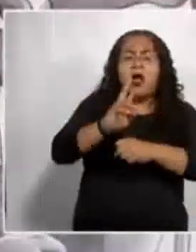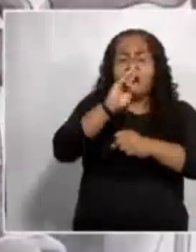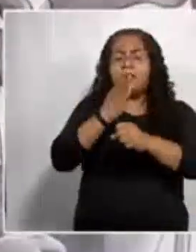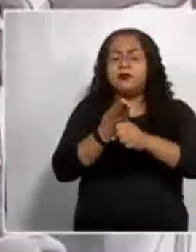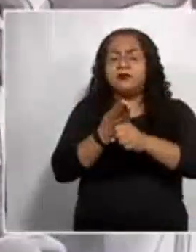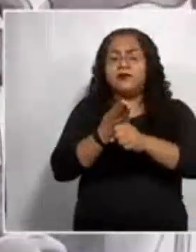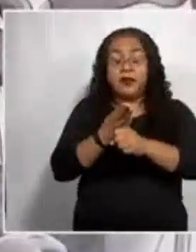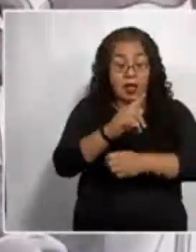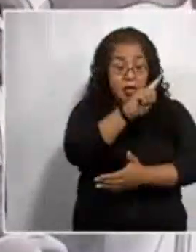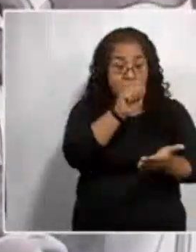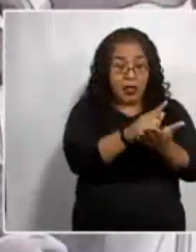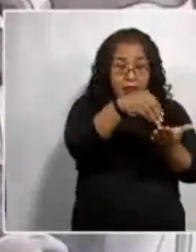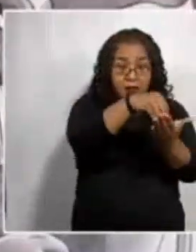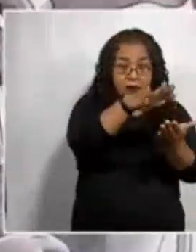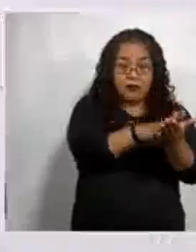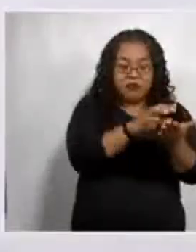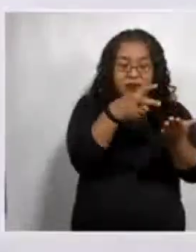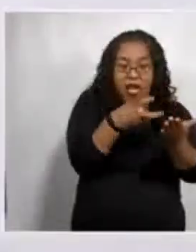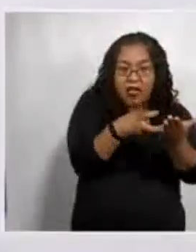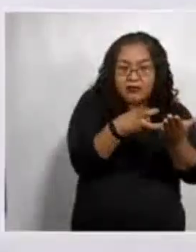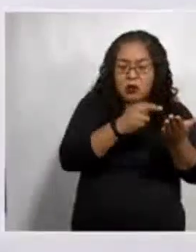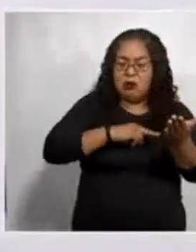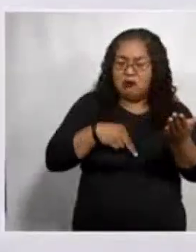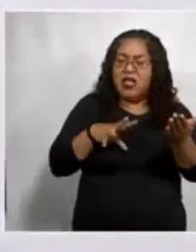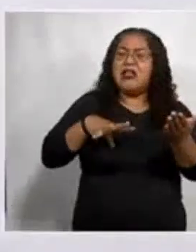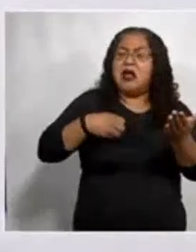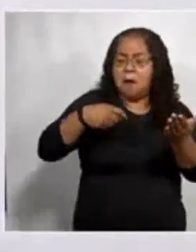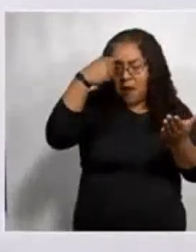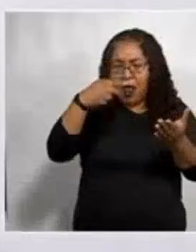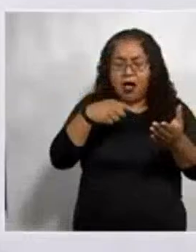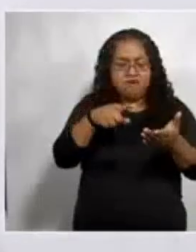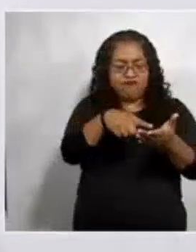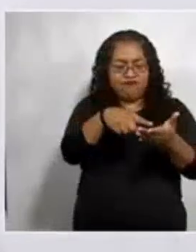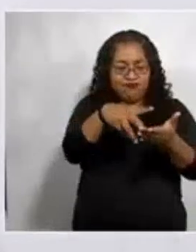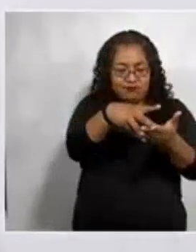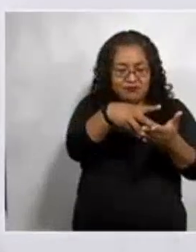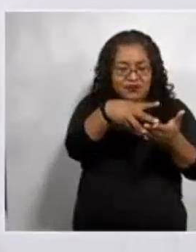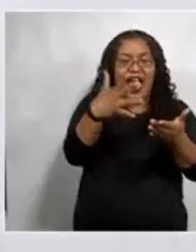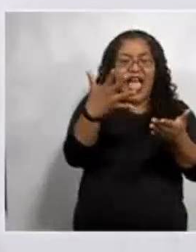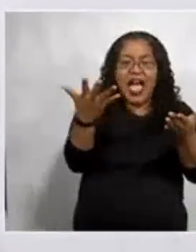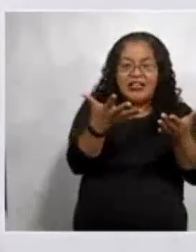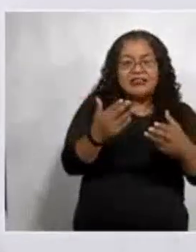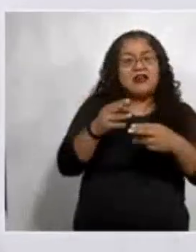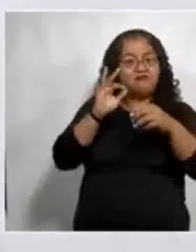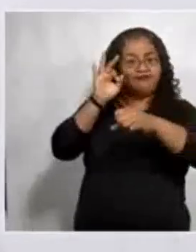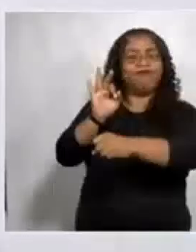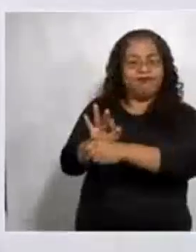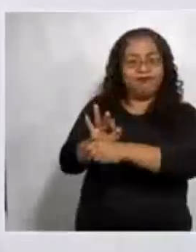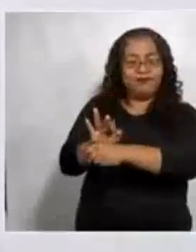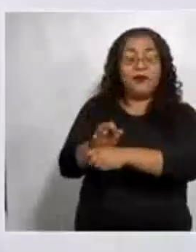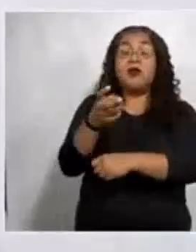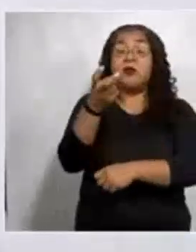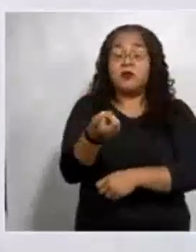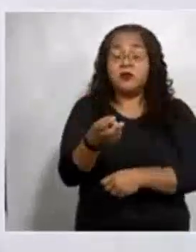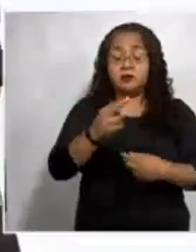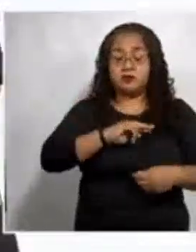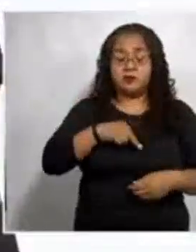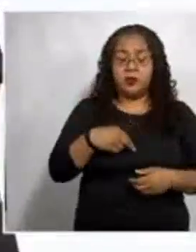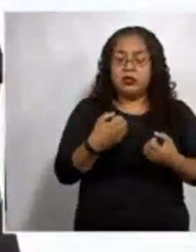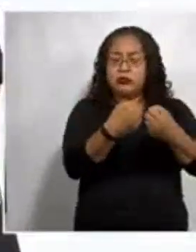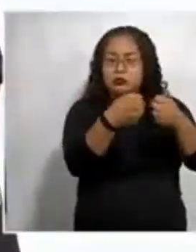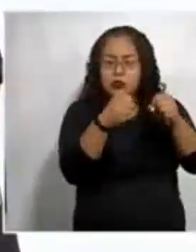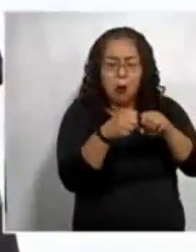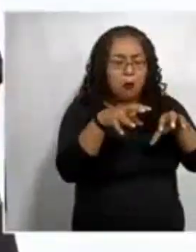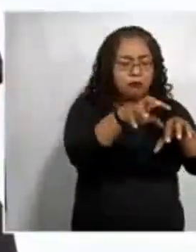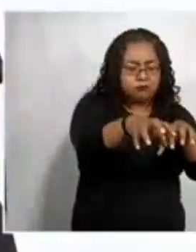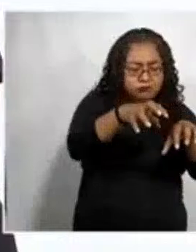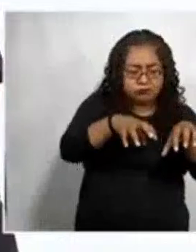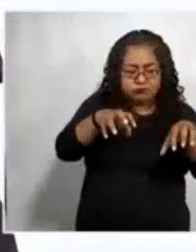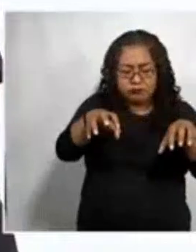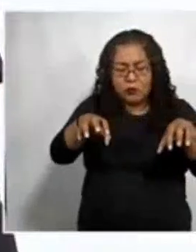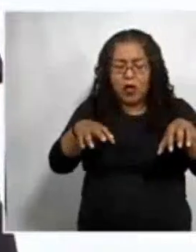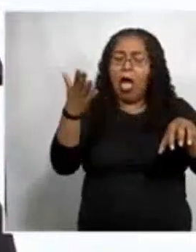Por eso estamos empeñados en rescatar las instituciones públicas que fueron abandonadas